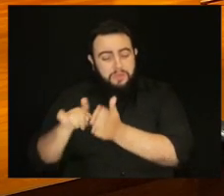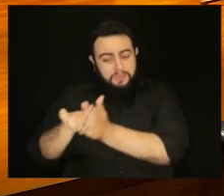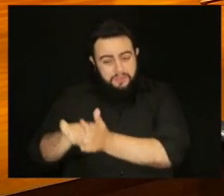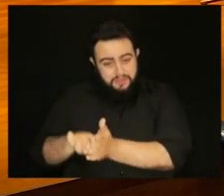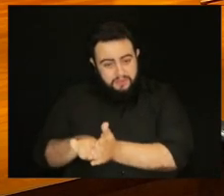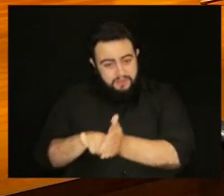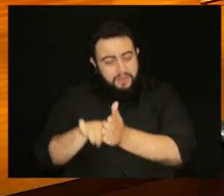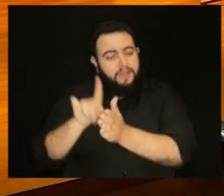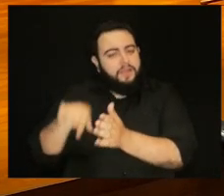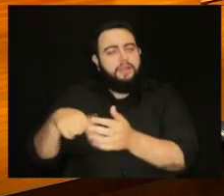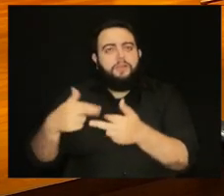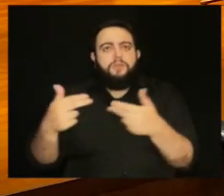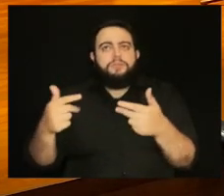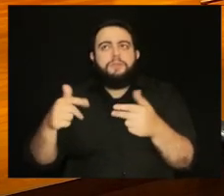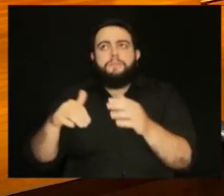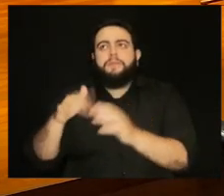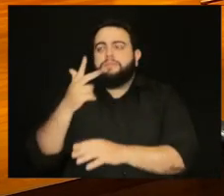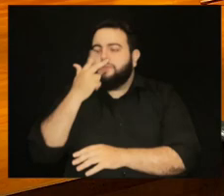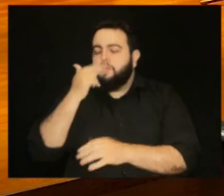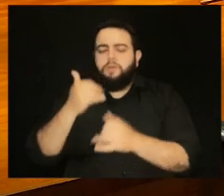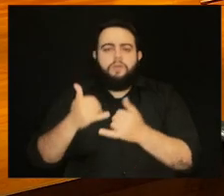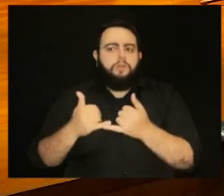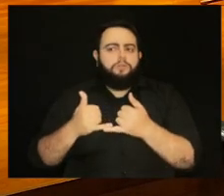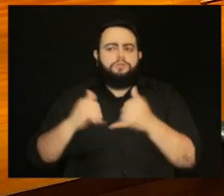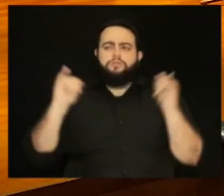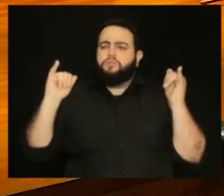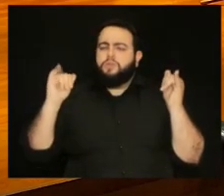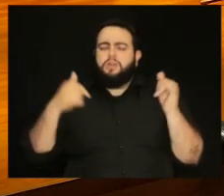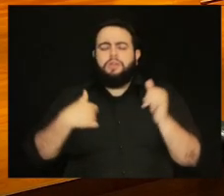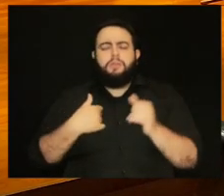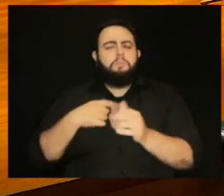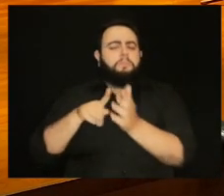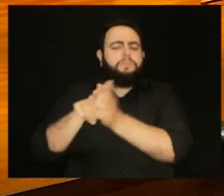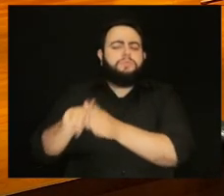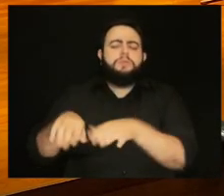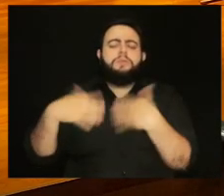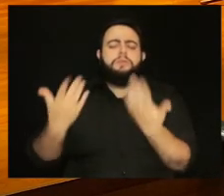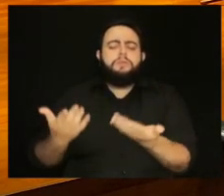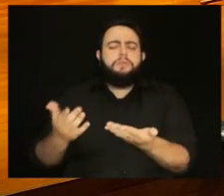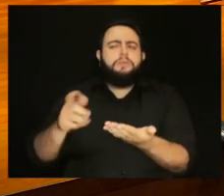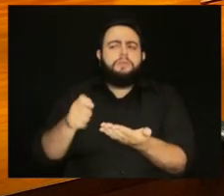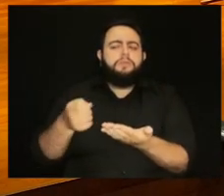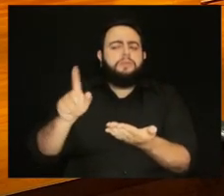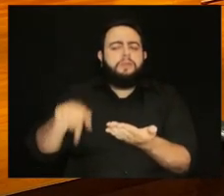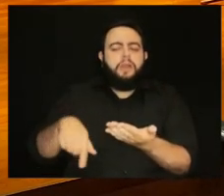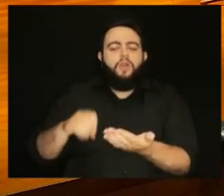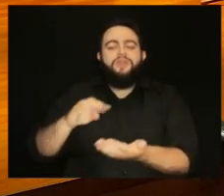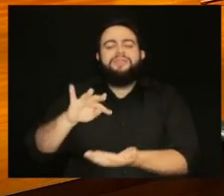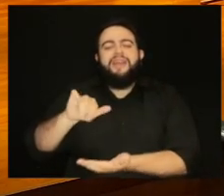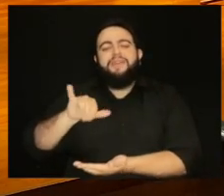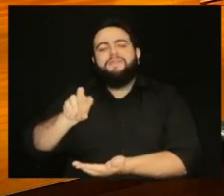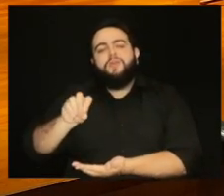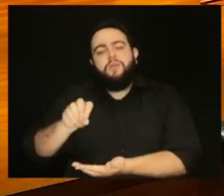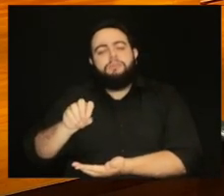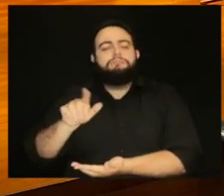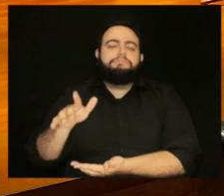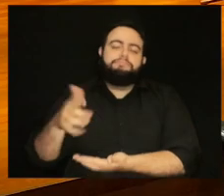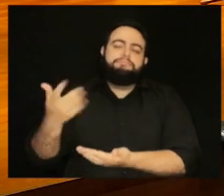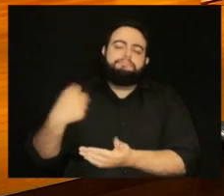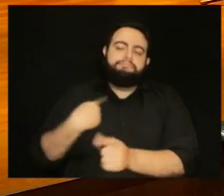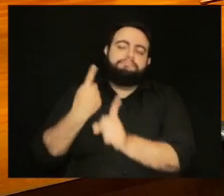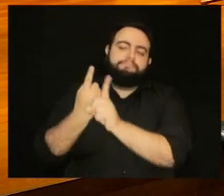mais me chocava. Eu tava lá pesquisando sobre qualquer pessoa e Octávio Dutra, Octávio Dutra, Ah